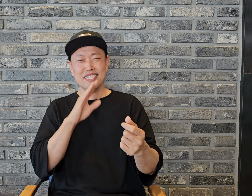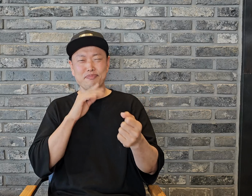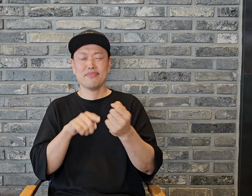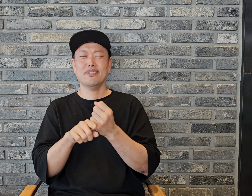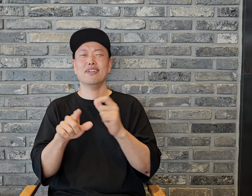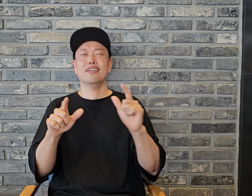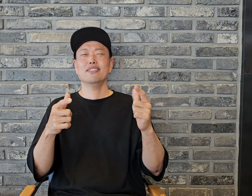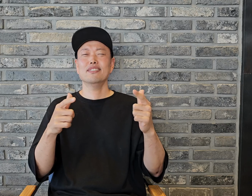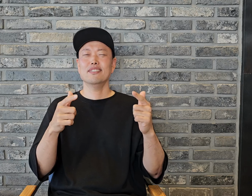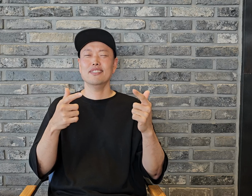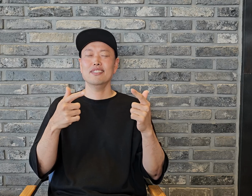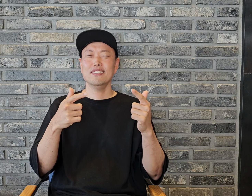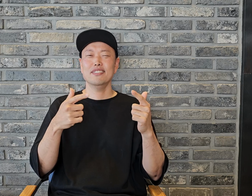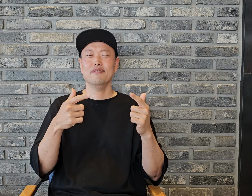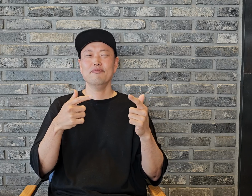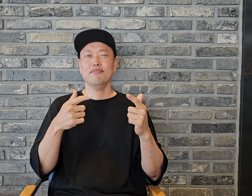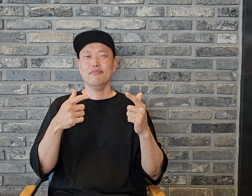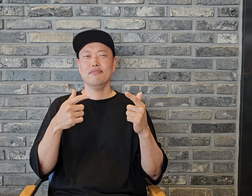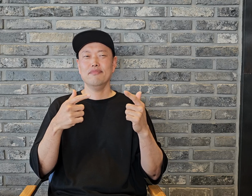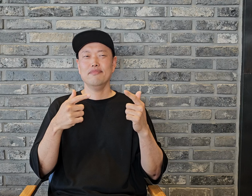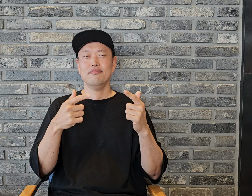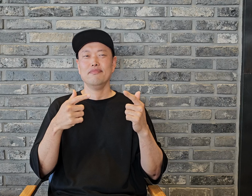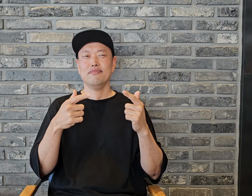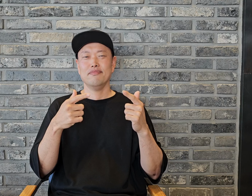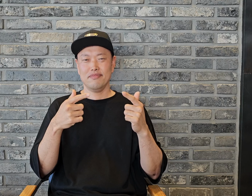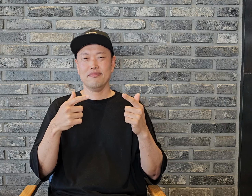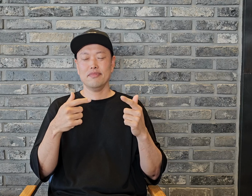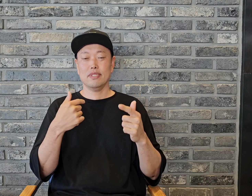Das meinte ich nicht so, aber